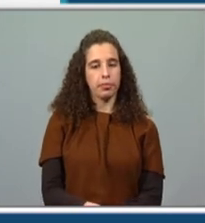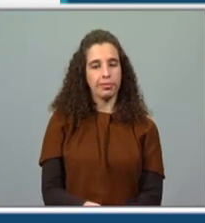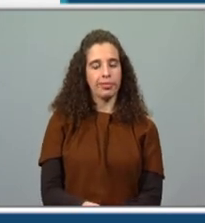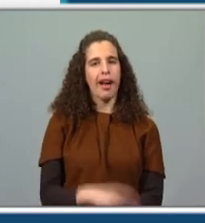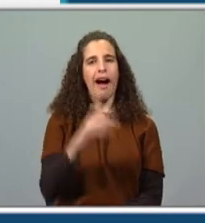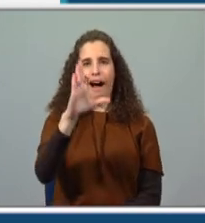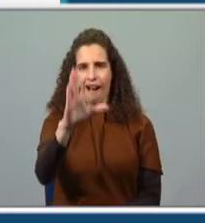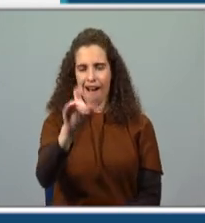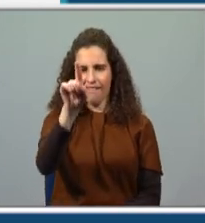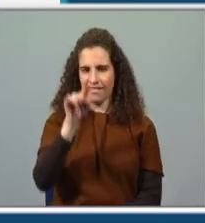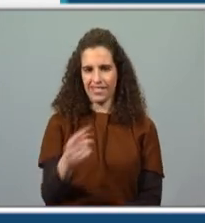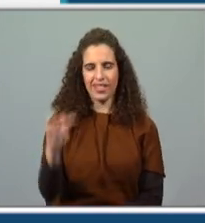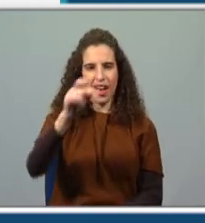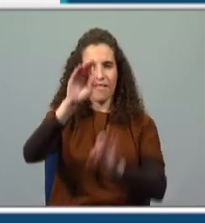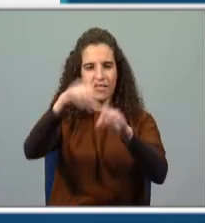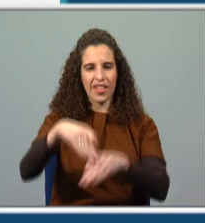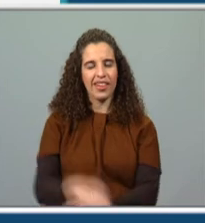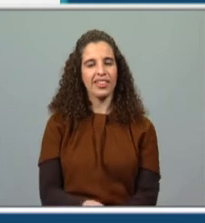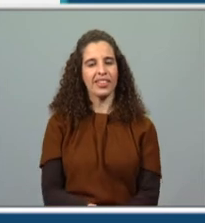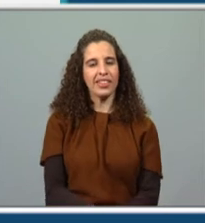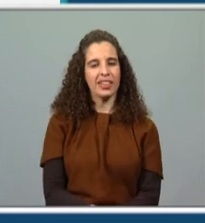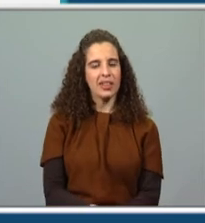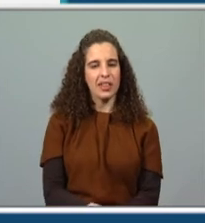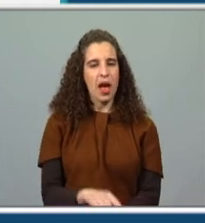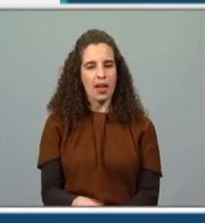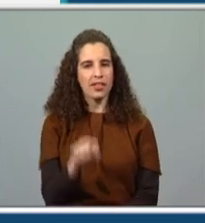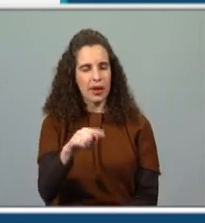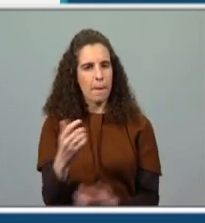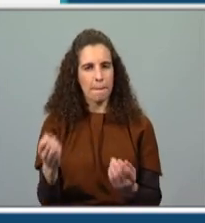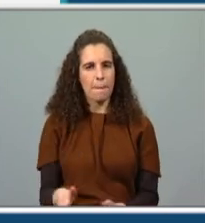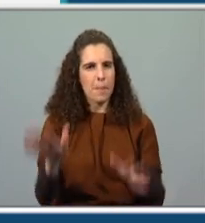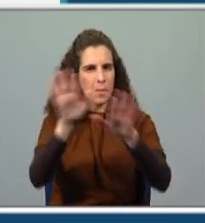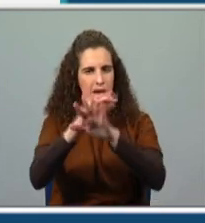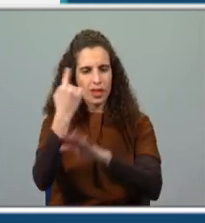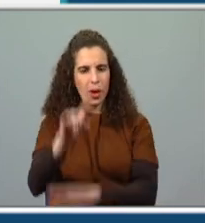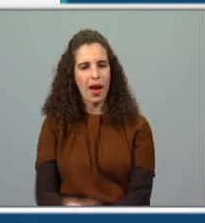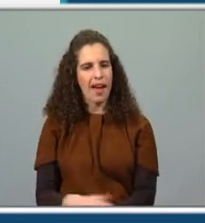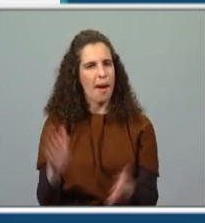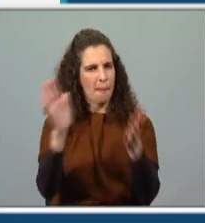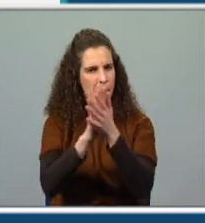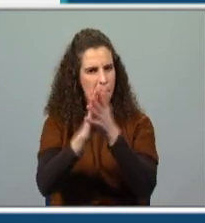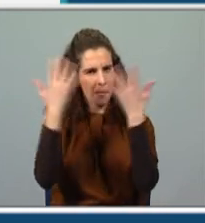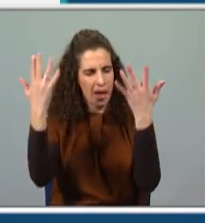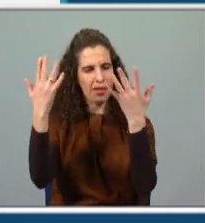chegamos ao fim e as interjeições Já não são Mistério para ti bravo 我們已經走到了盡頭，感嘆詞消失了對你來說是個謎